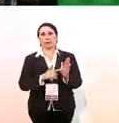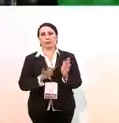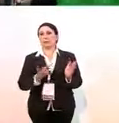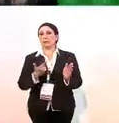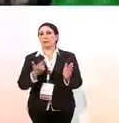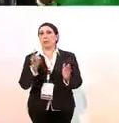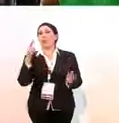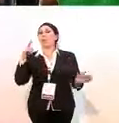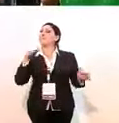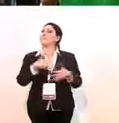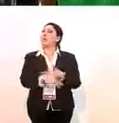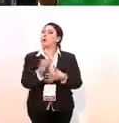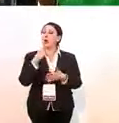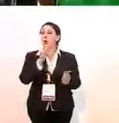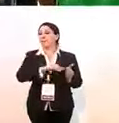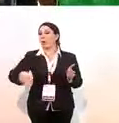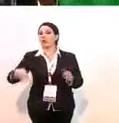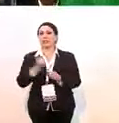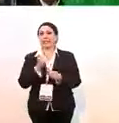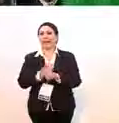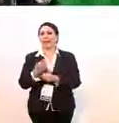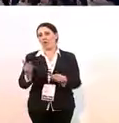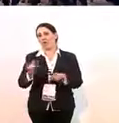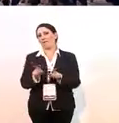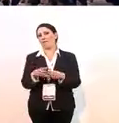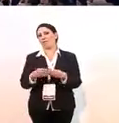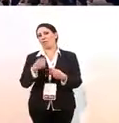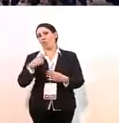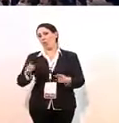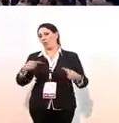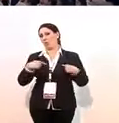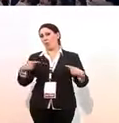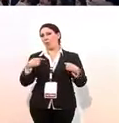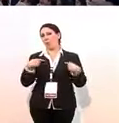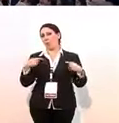ha potuto dire perché lo abbiamo già fatto noi. L’Imu sulla prima casa l’abbiamo